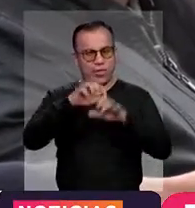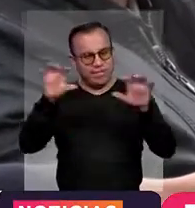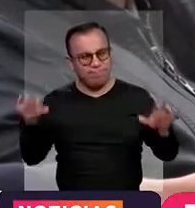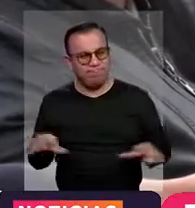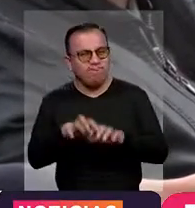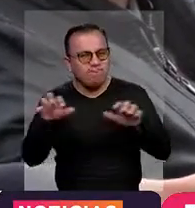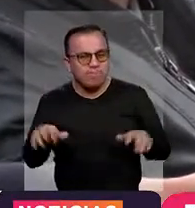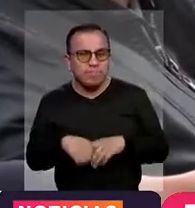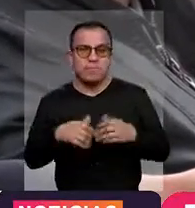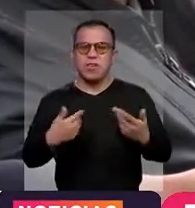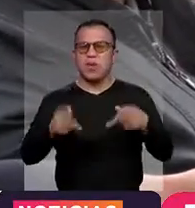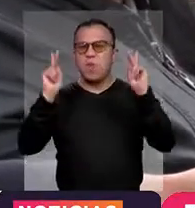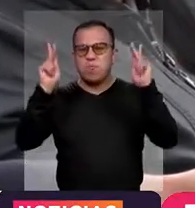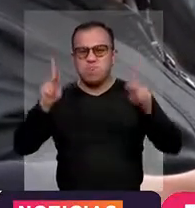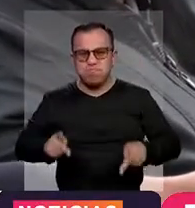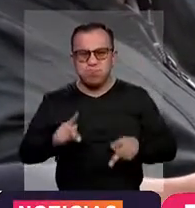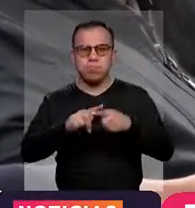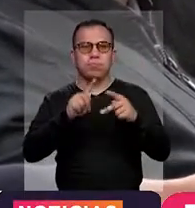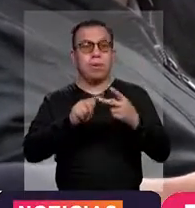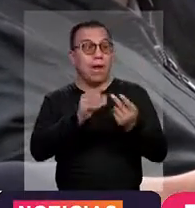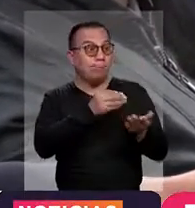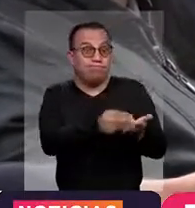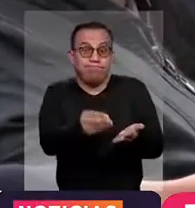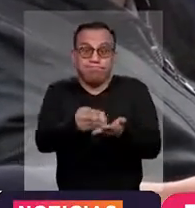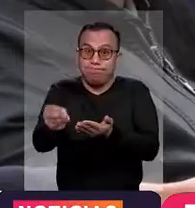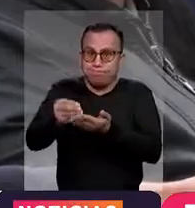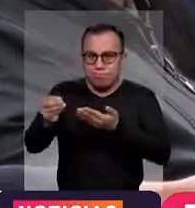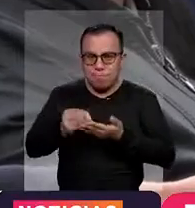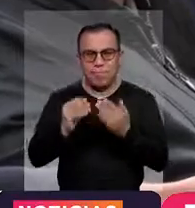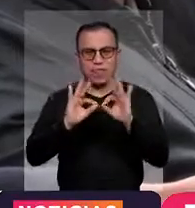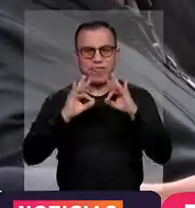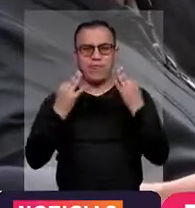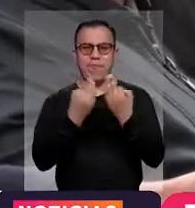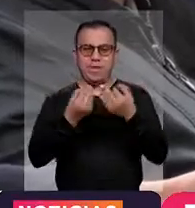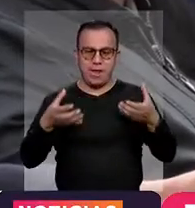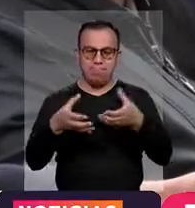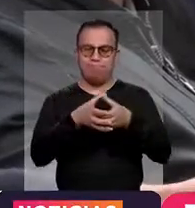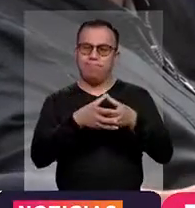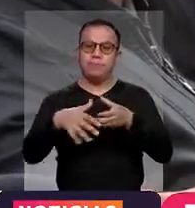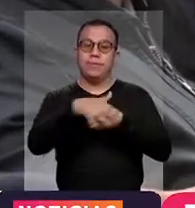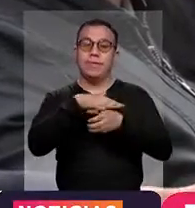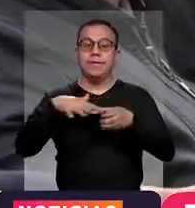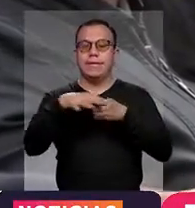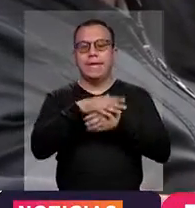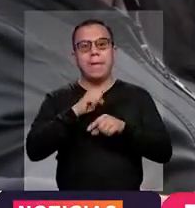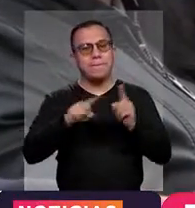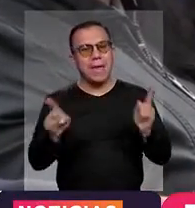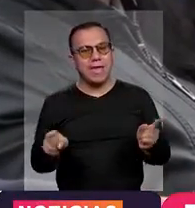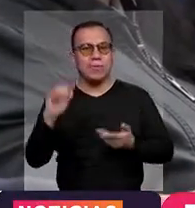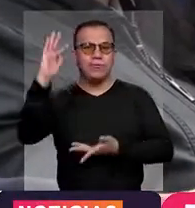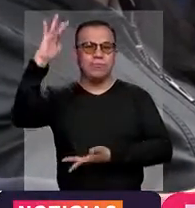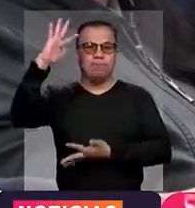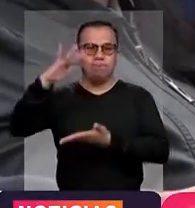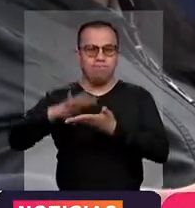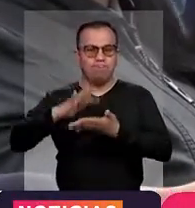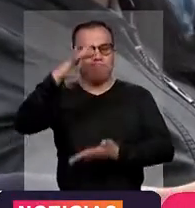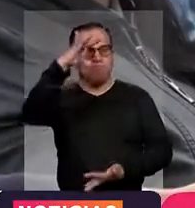EXISTENCIAS. LAS PERSONAS ESTáN